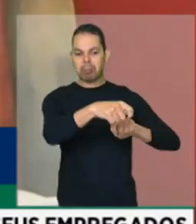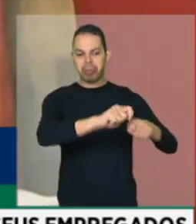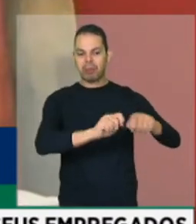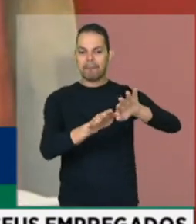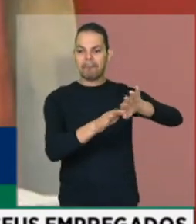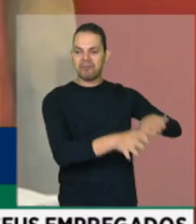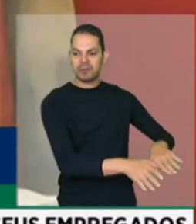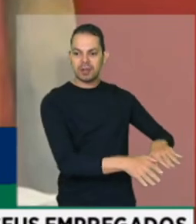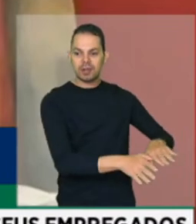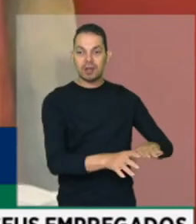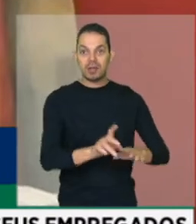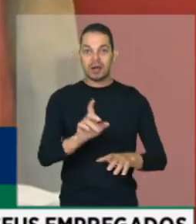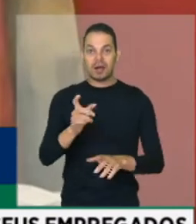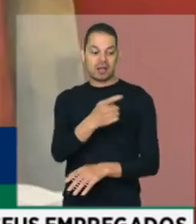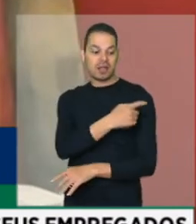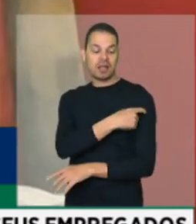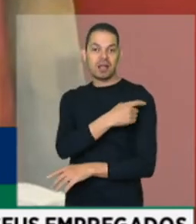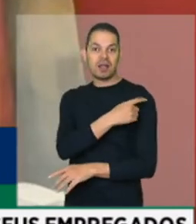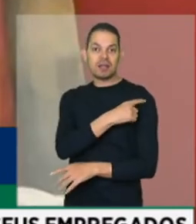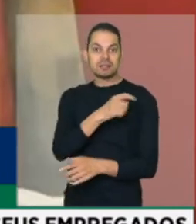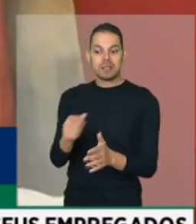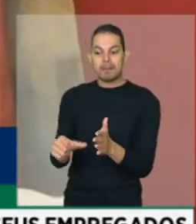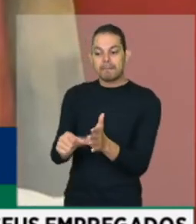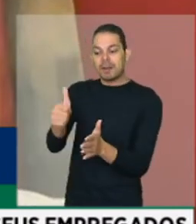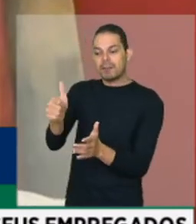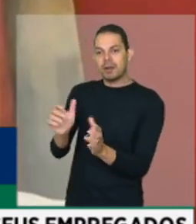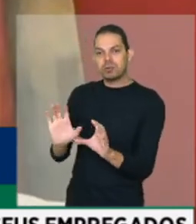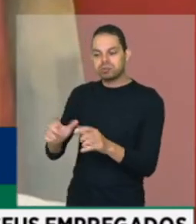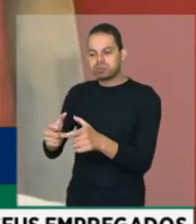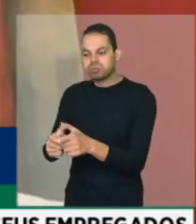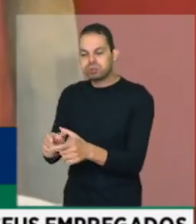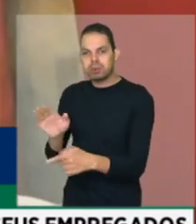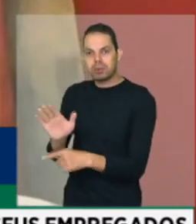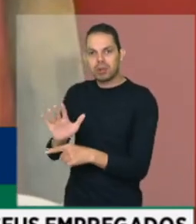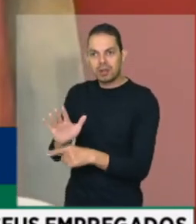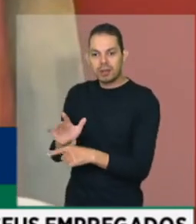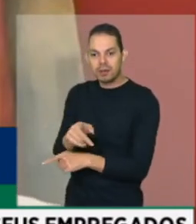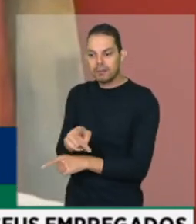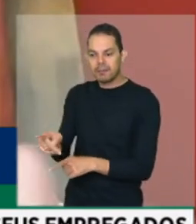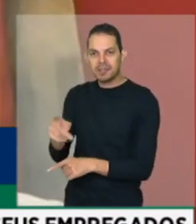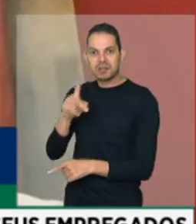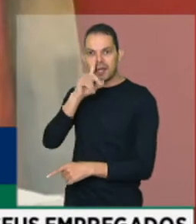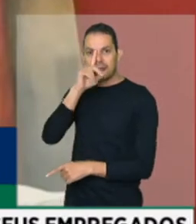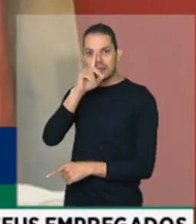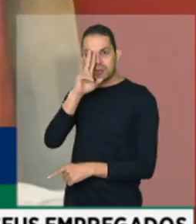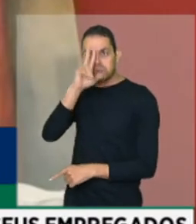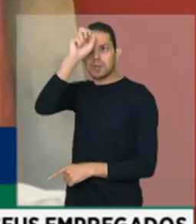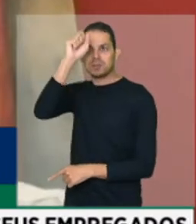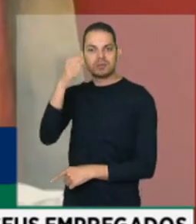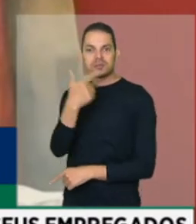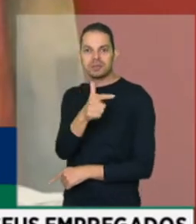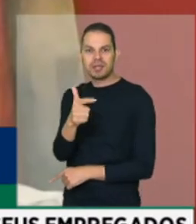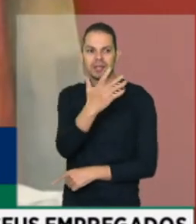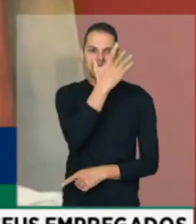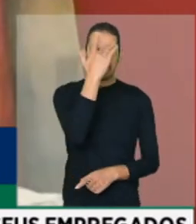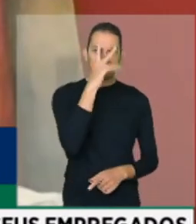DE IMUNIZAÇÃO E VAI COLOCAR VACINAS PRIVILEGIADA PRIVILEGIADAMENTE A DISPOSIÇÃO DE PESSOA COM MENOS RISCO, ENQUANTO PESSOA COM MAIS RISCO CONTINUARÃO